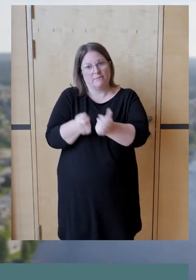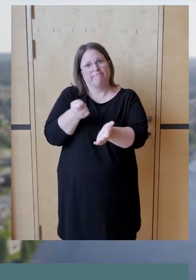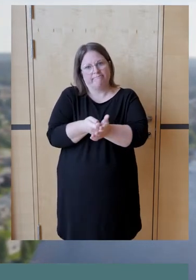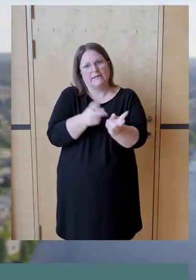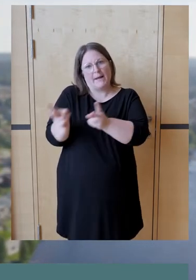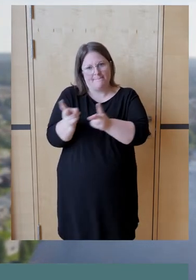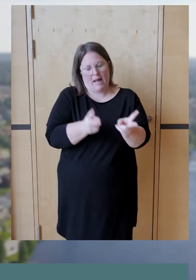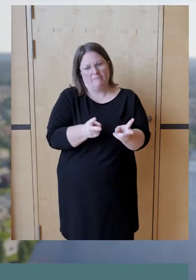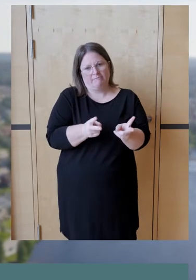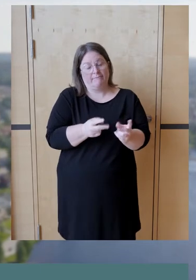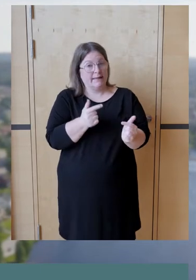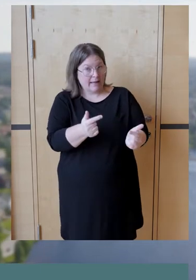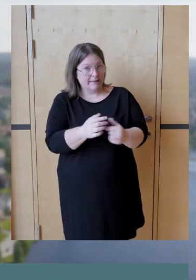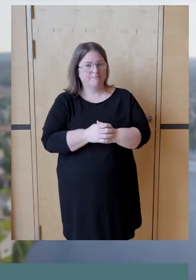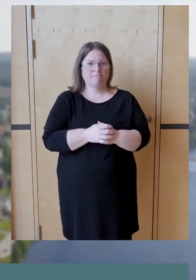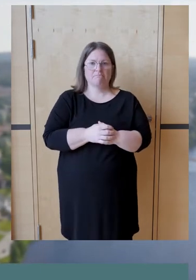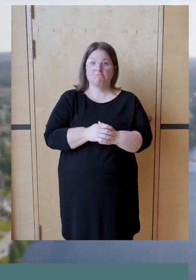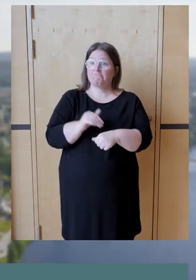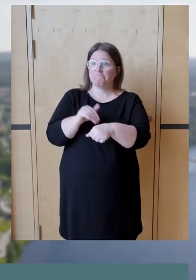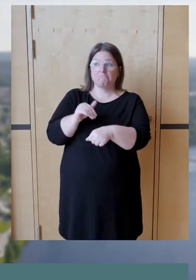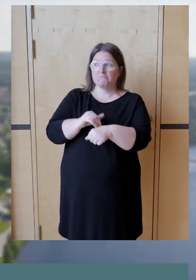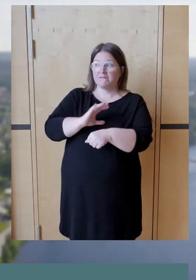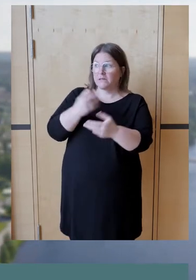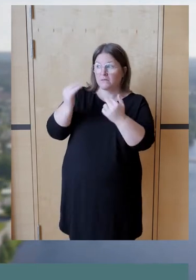Tack ska du ha ingen tar du anmäla honom för mycket Red att gå till beslut